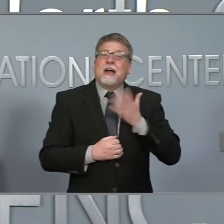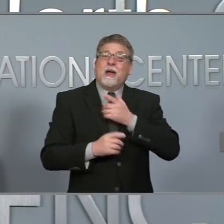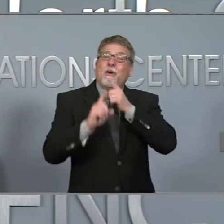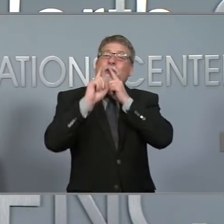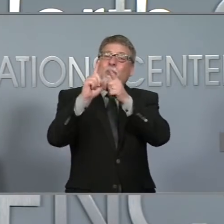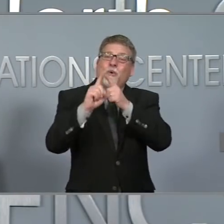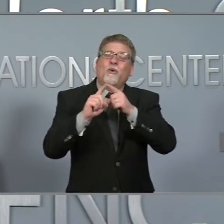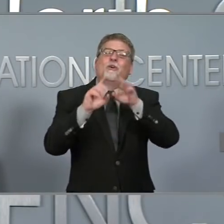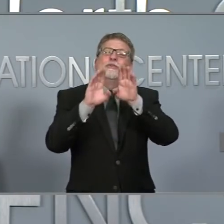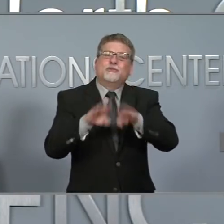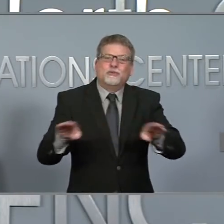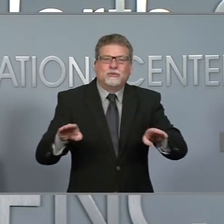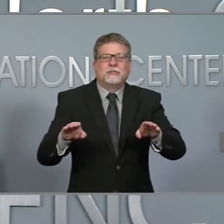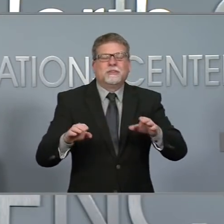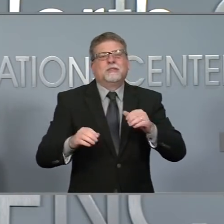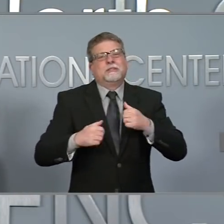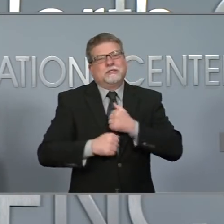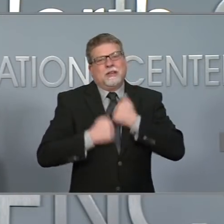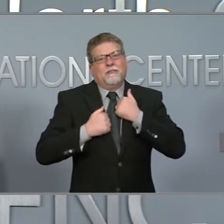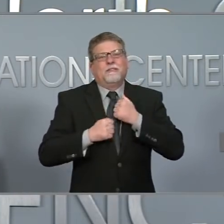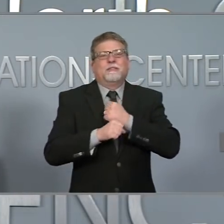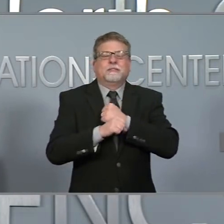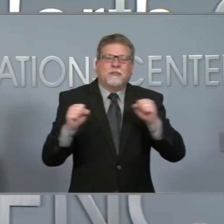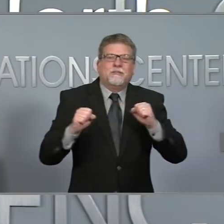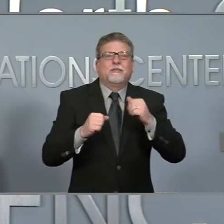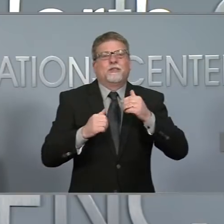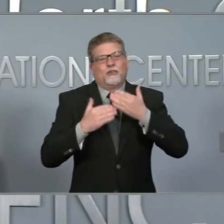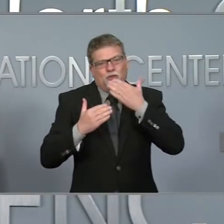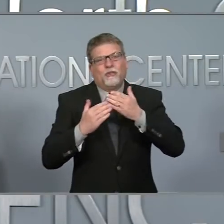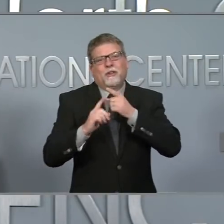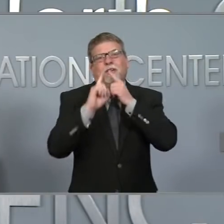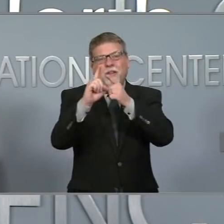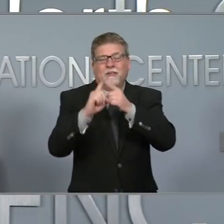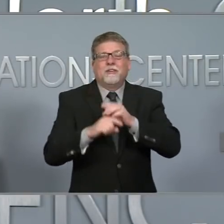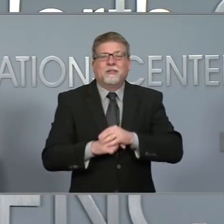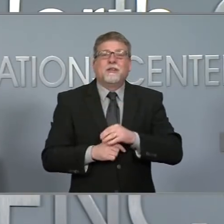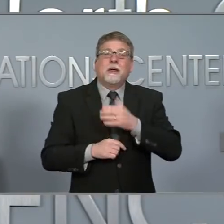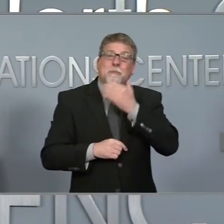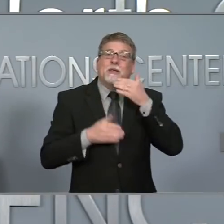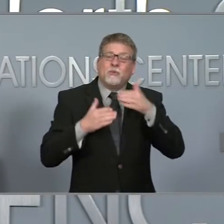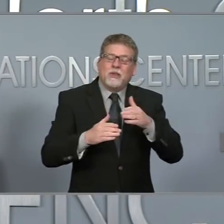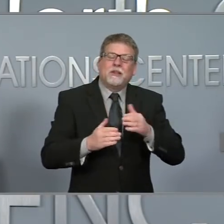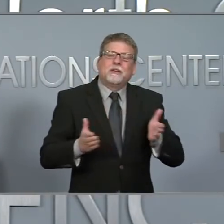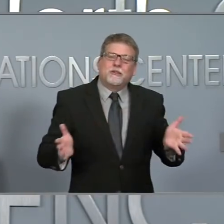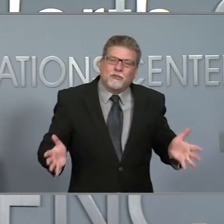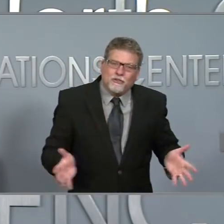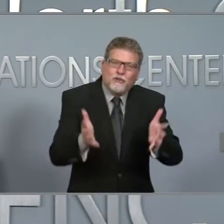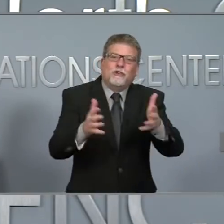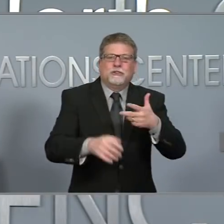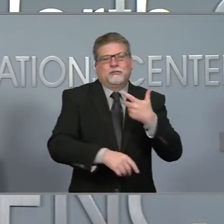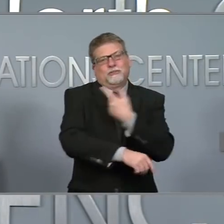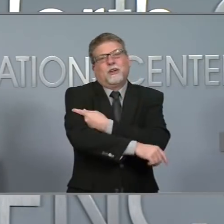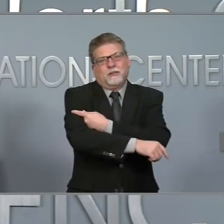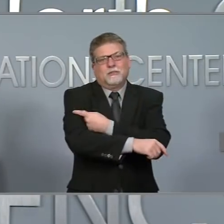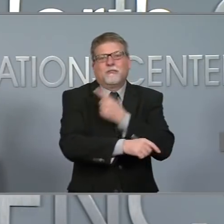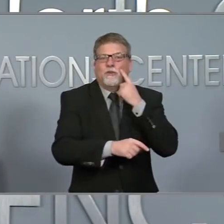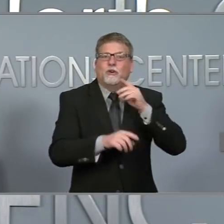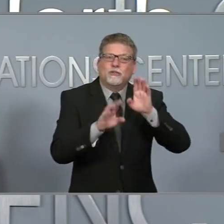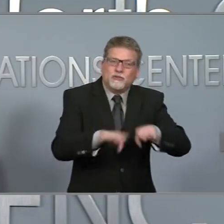eficaces son las vacunas y los refuerzos todos los mayores de cinco años debería recibir